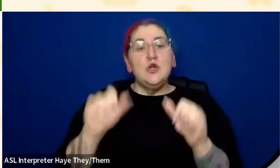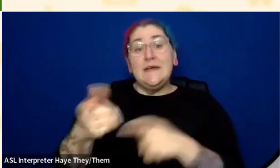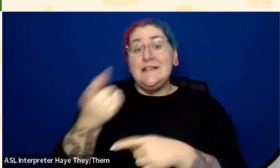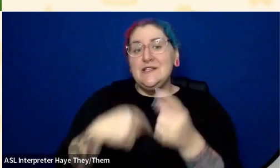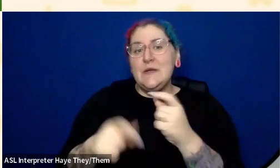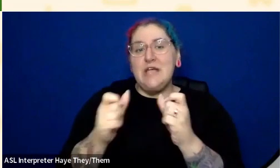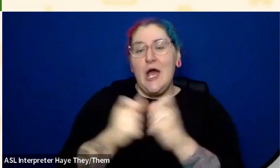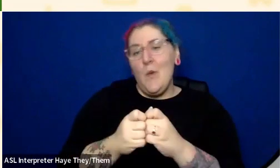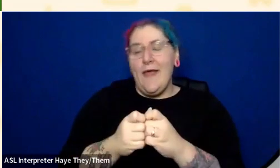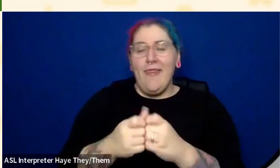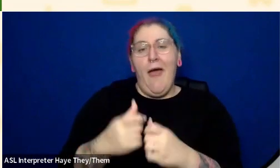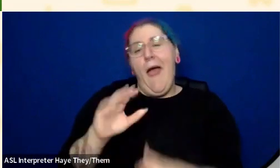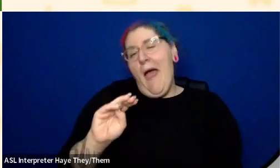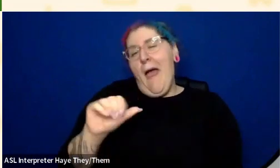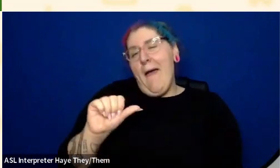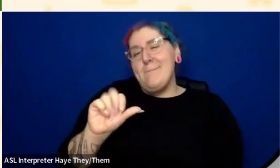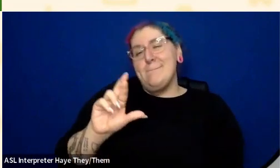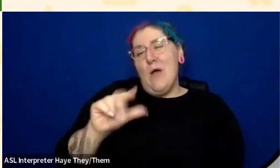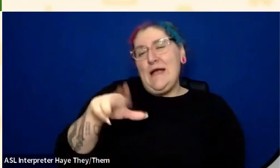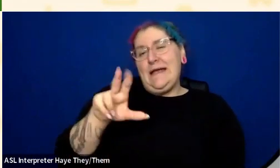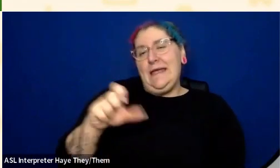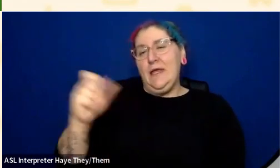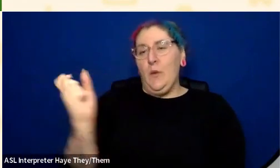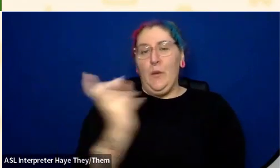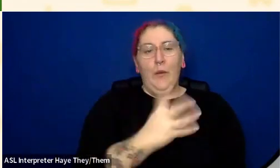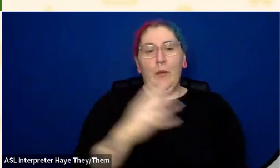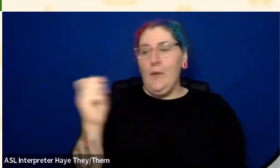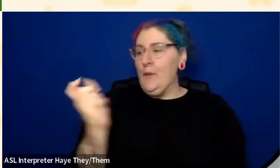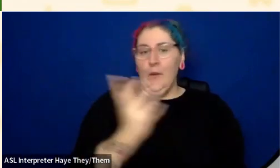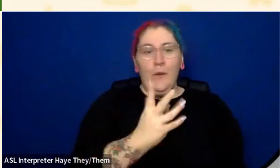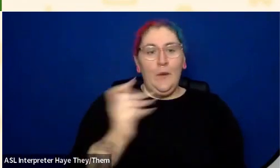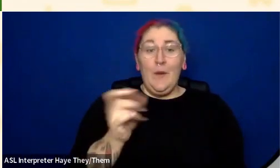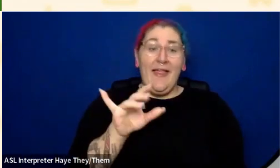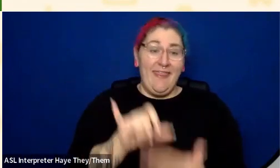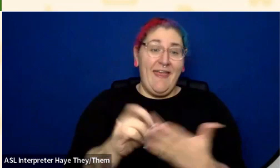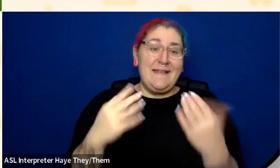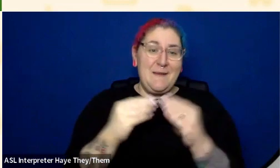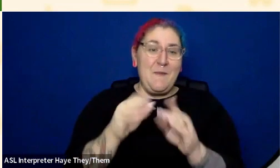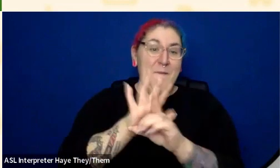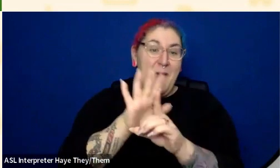En su lugar, cree un banner de texto que no se mueva. Pausa el círculo que gira constantemente.